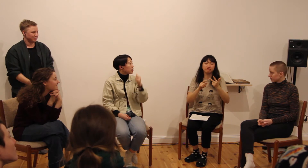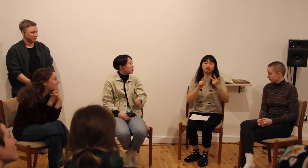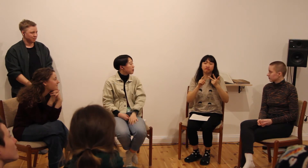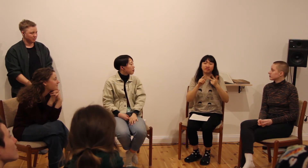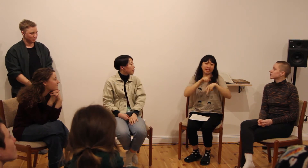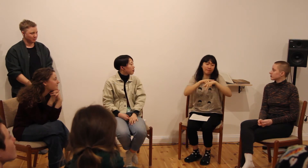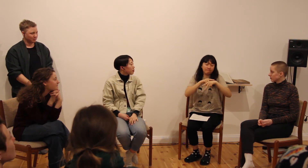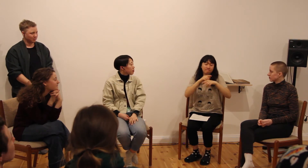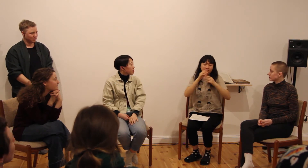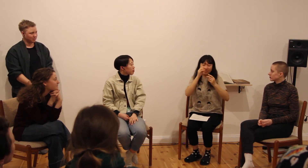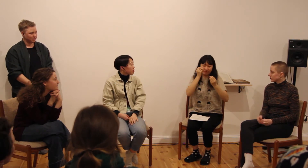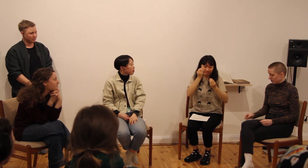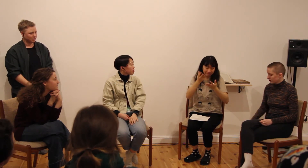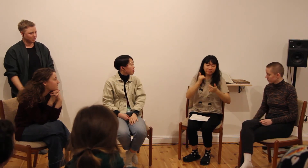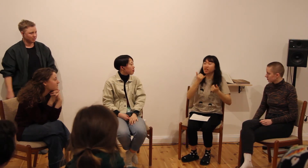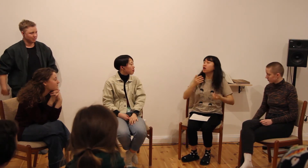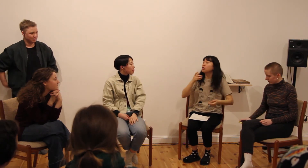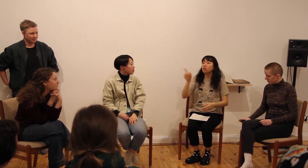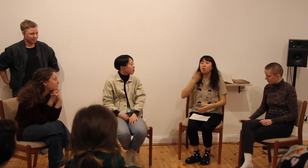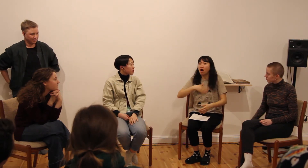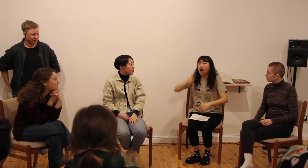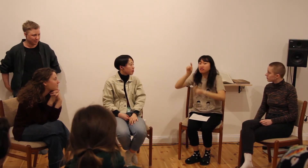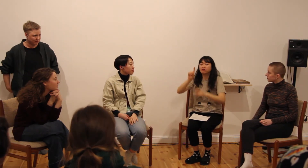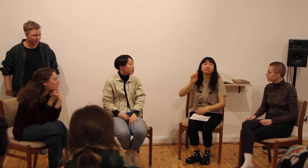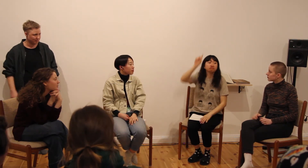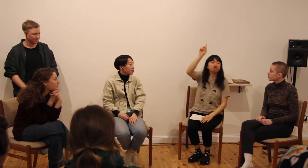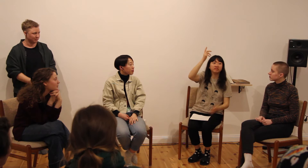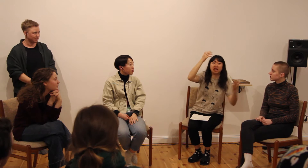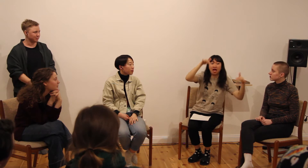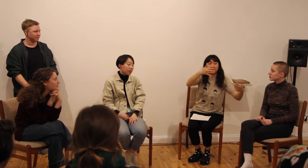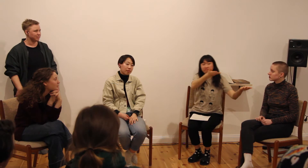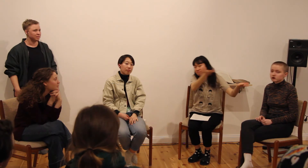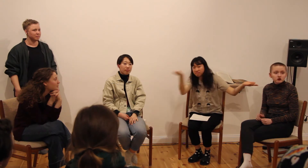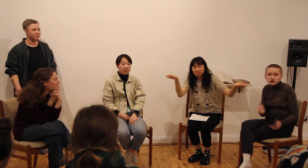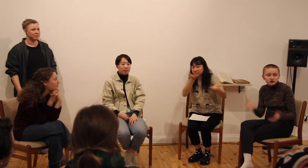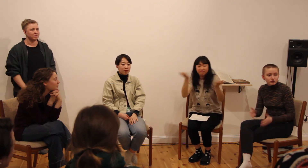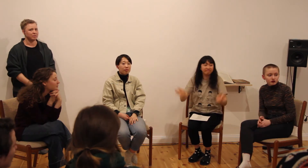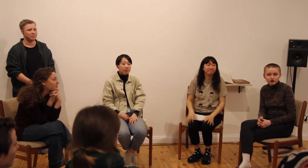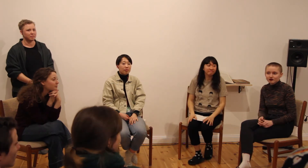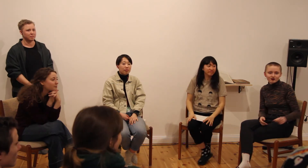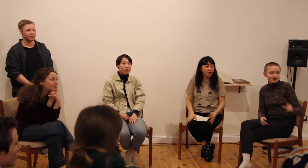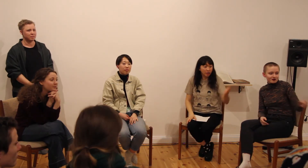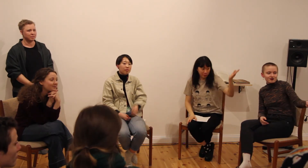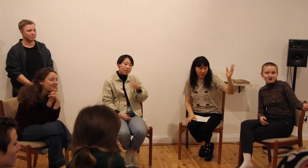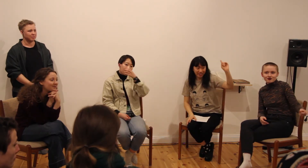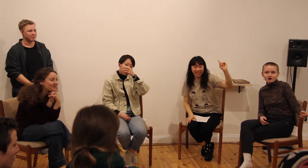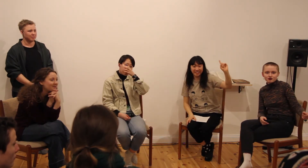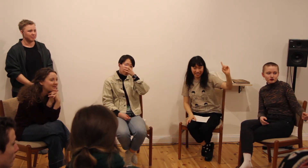Wir können ungefähr drei Fragen stellen. Dafür haben wir Zeit. Wer eine Frage stellen möchte, kann sich einfach melden.